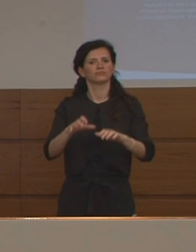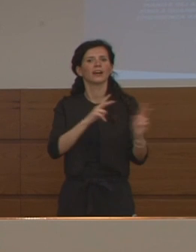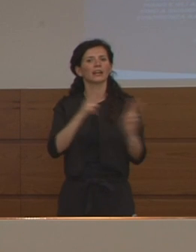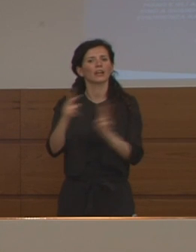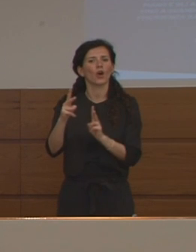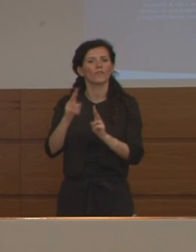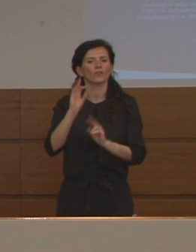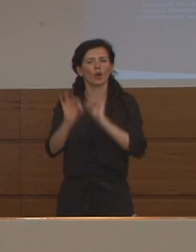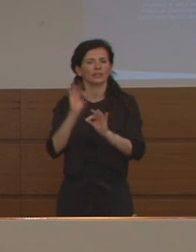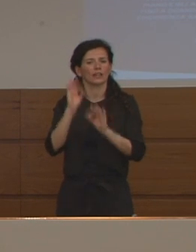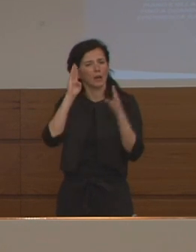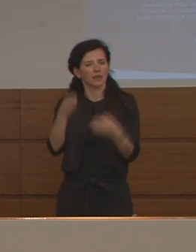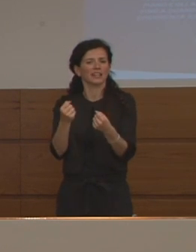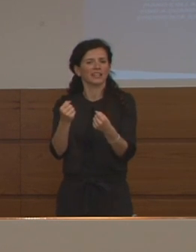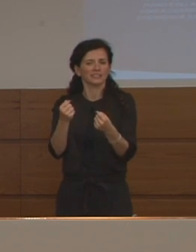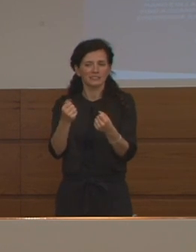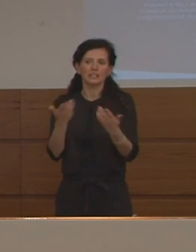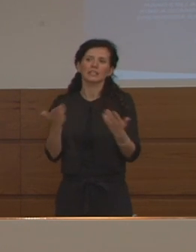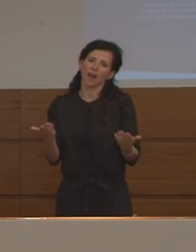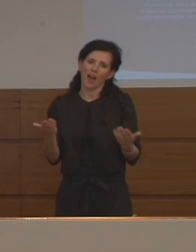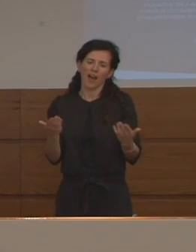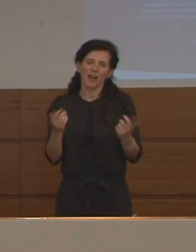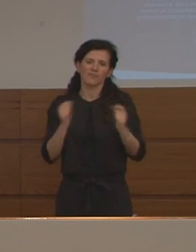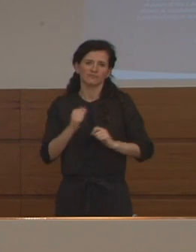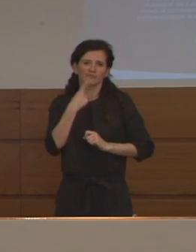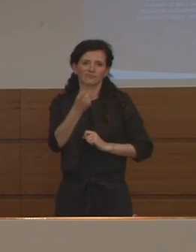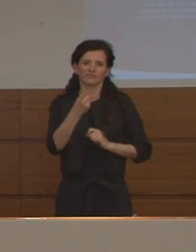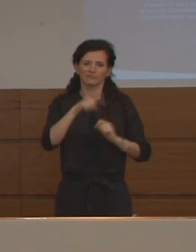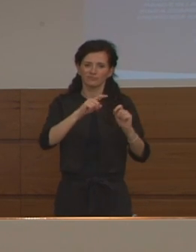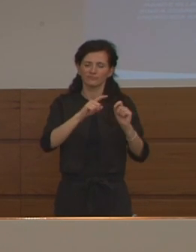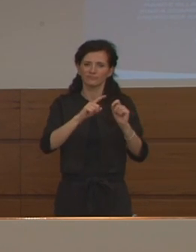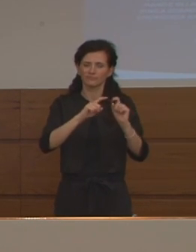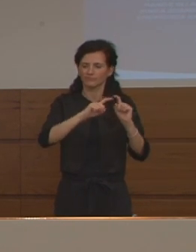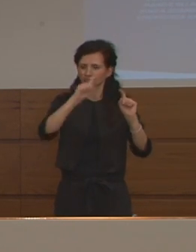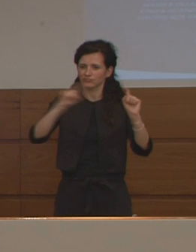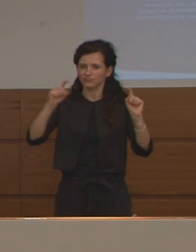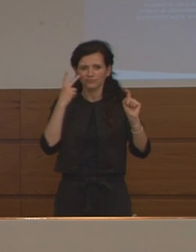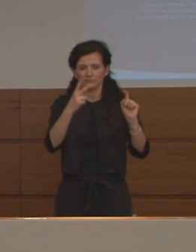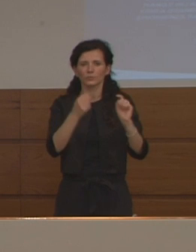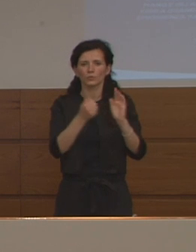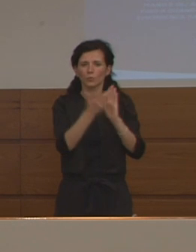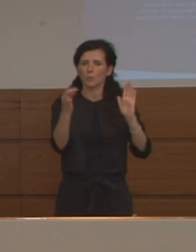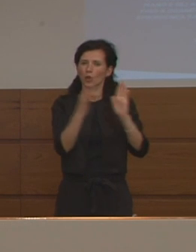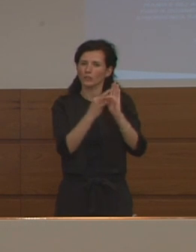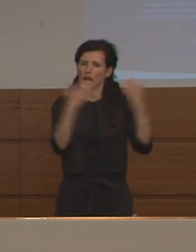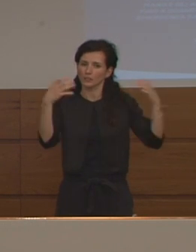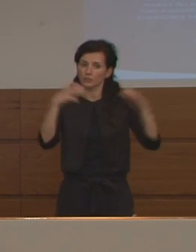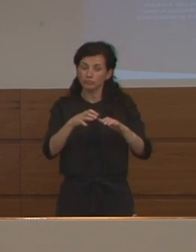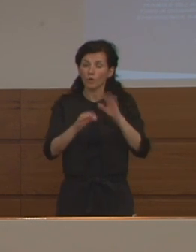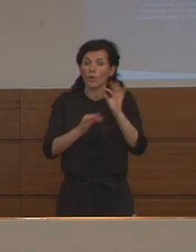E credo che questo sia un trend che ormai è un trend piuttosto affidabile, perché nove giorni consecutivi di riduzione